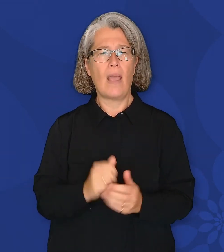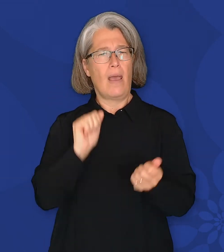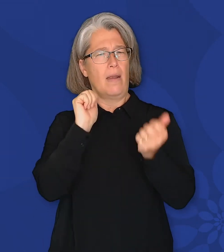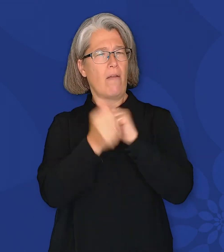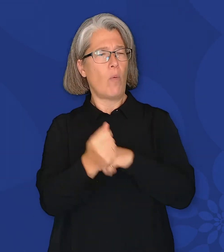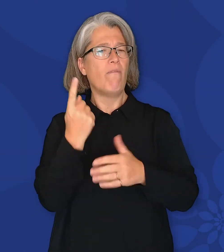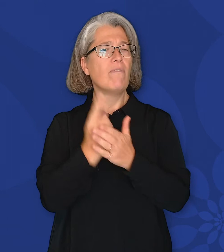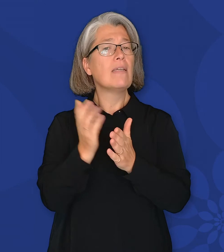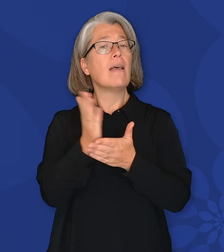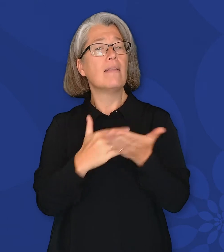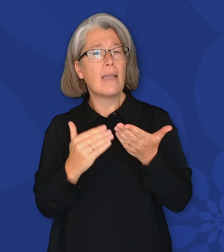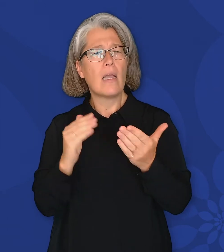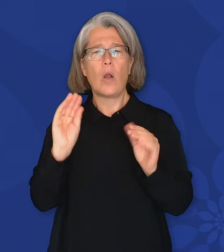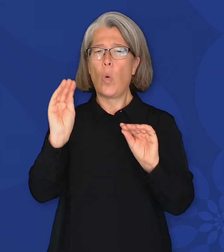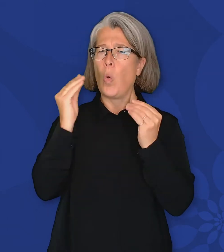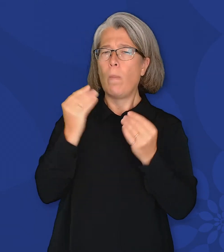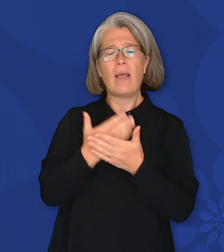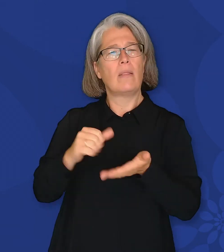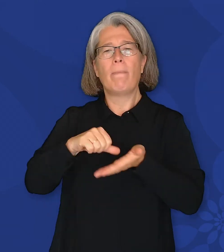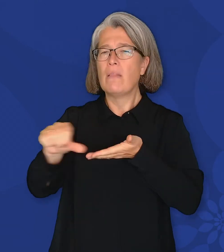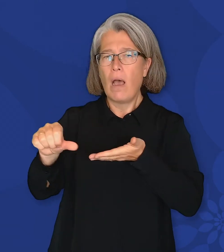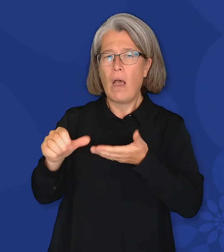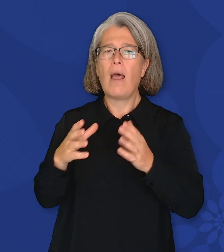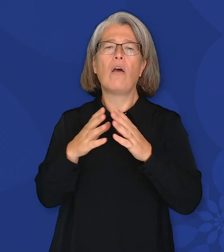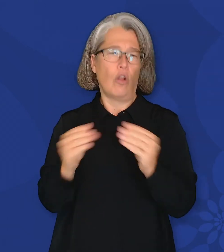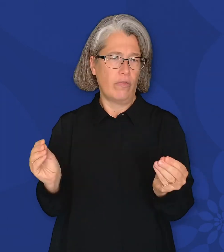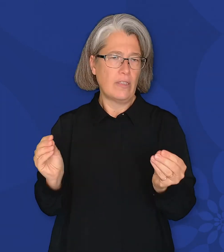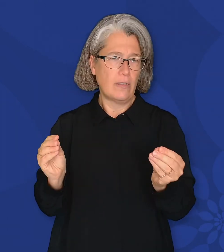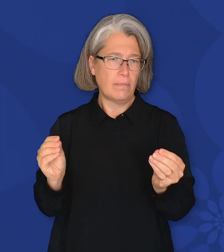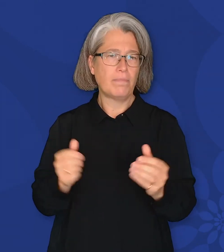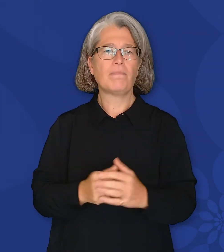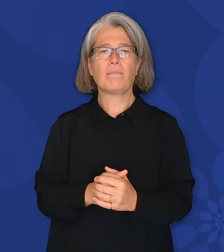Avgiftsfrihet en viktig del av reformen.